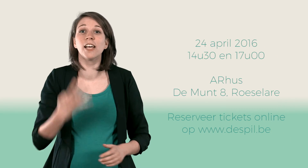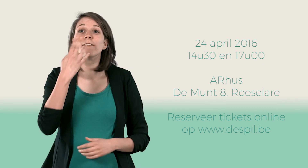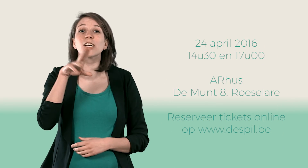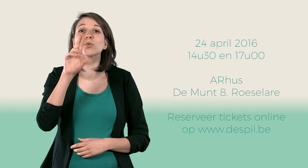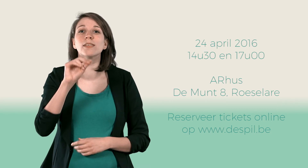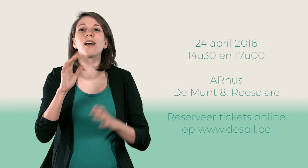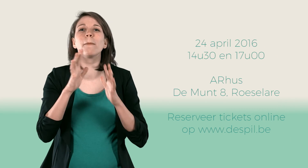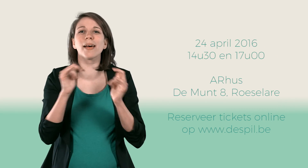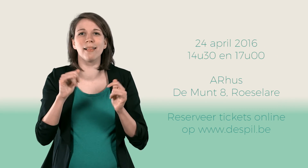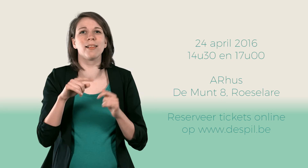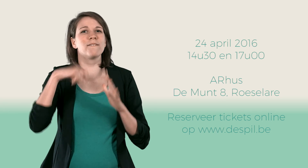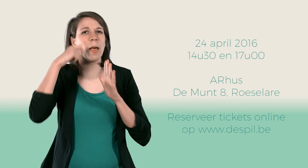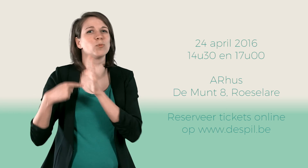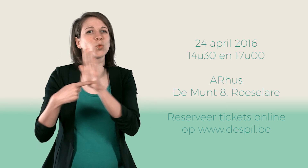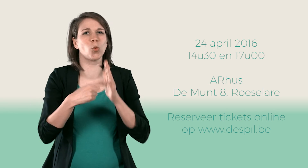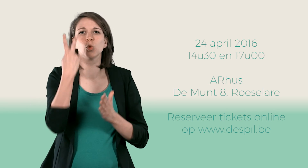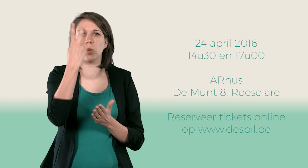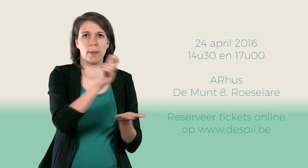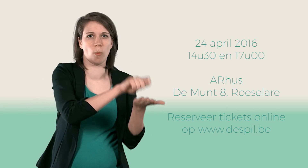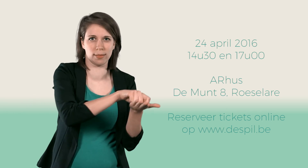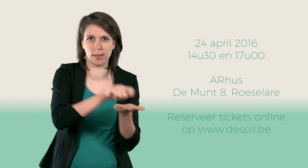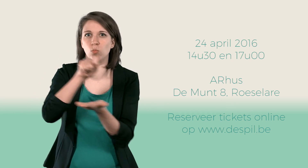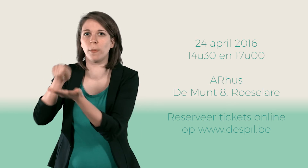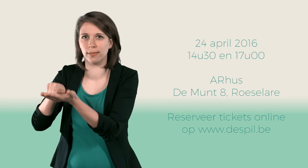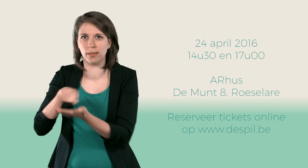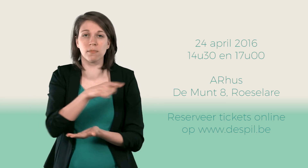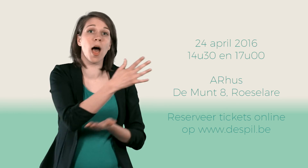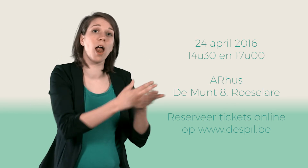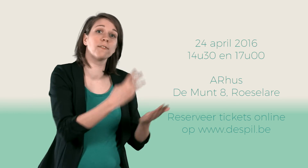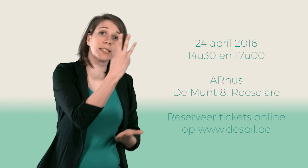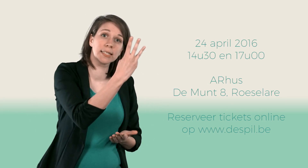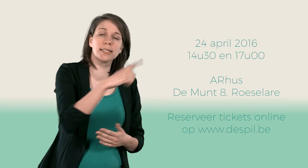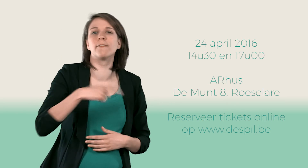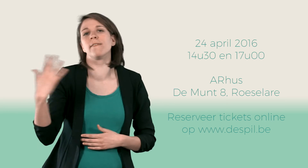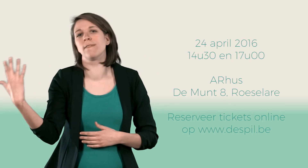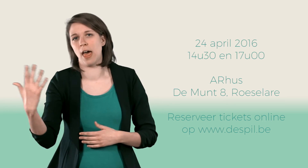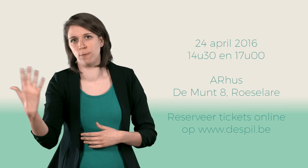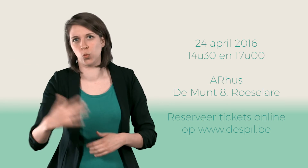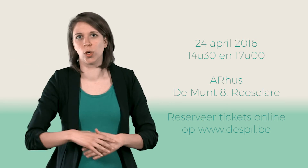Op 24 april zal de film worden afgespeeld op twee momenten, namelijk om 14u30 en om 17u00.